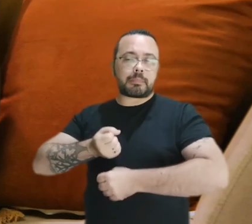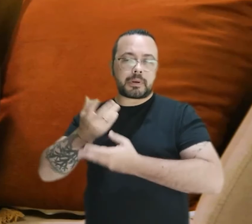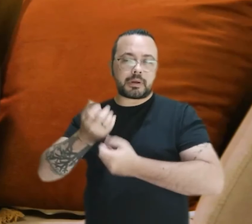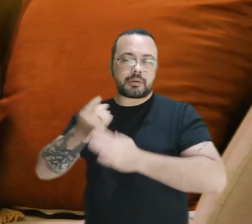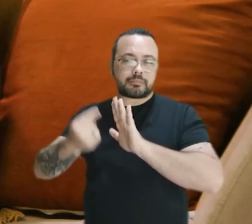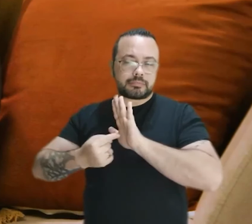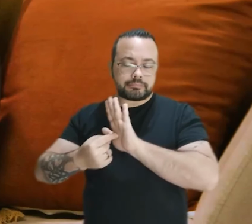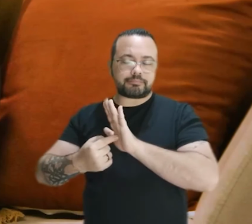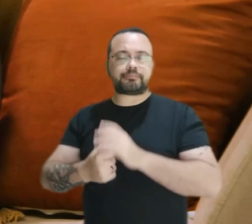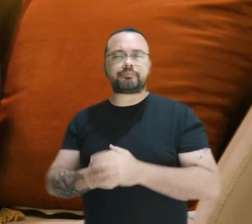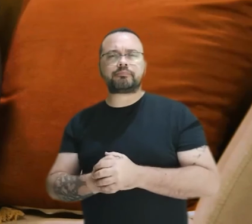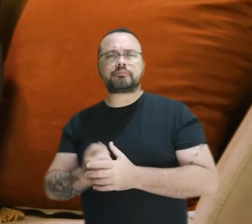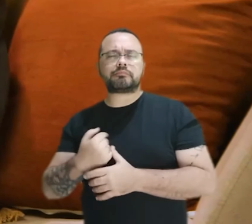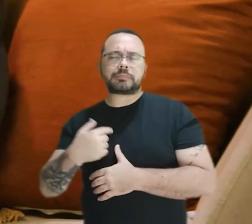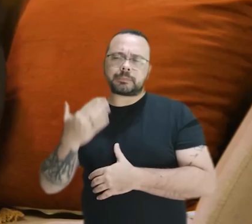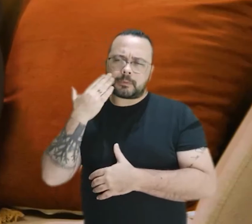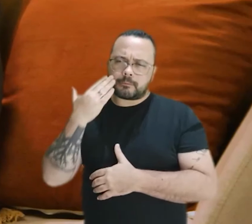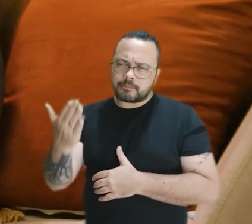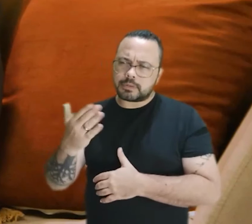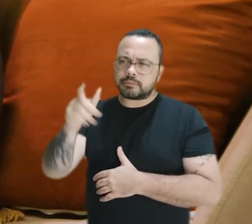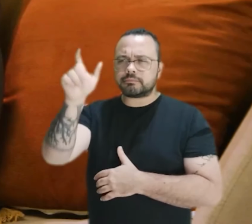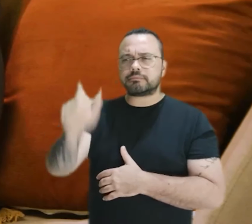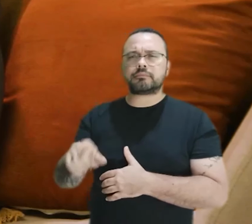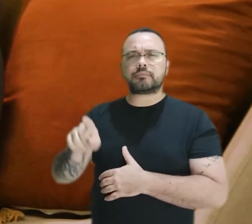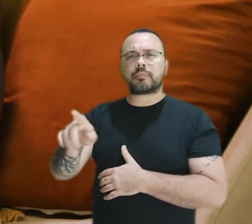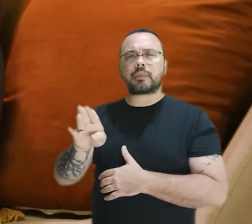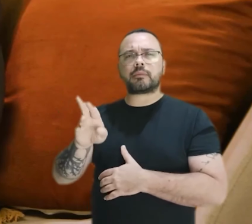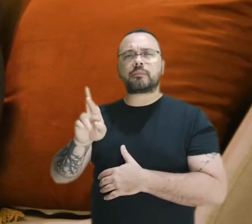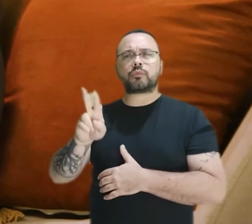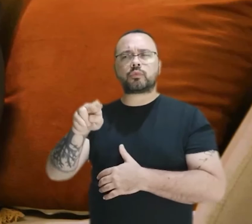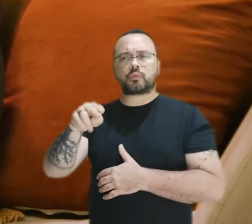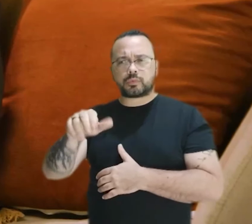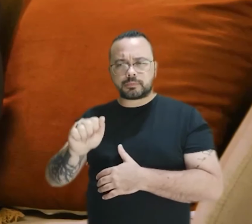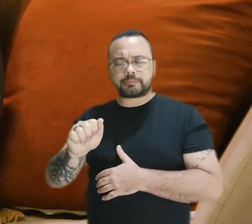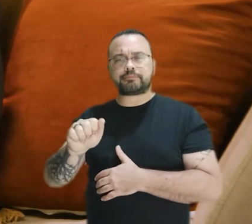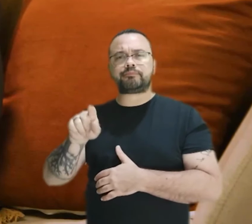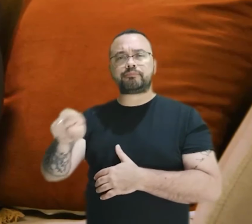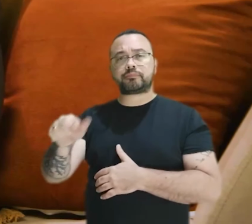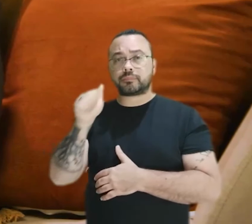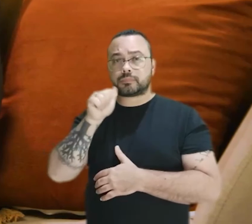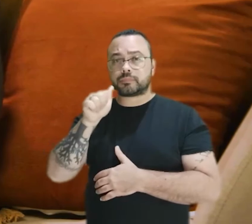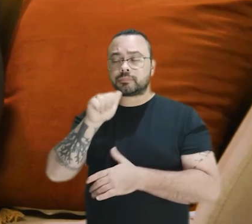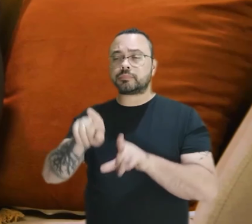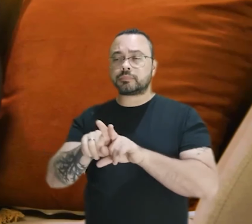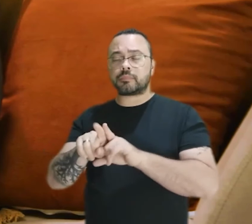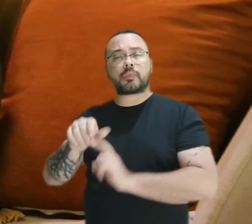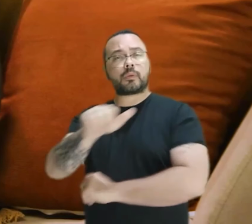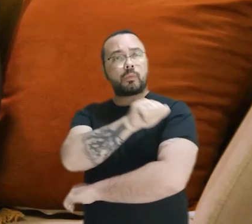eu ouvi, assisti, uma poeta que chama Bruna Beber, que também é do Rio de Janeiro,